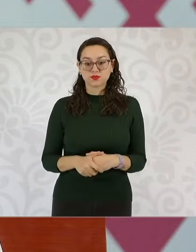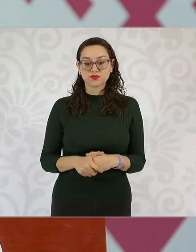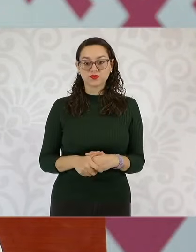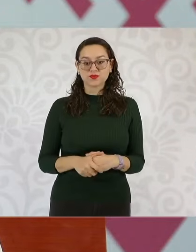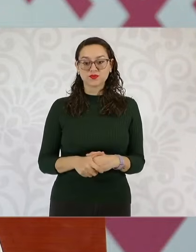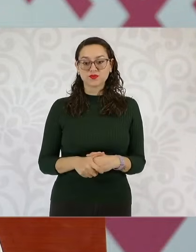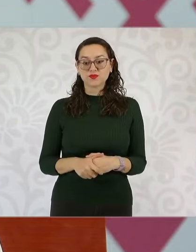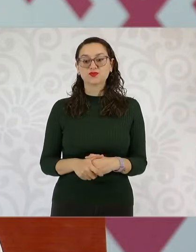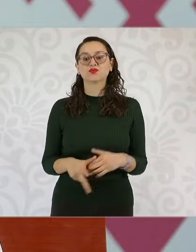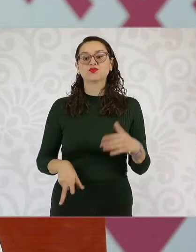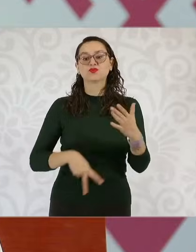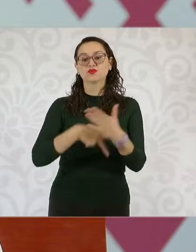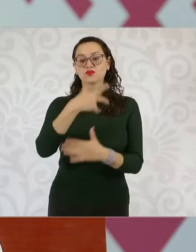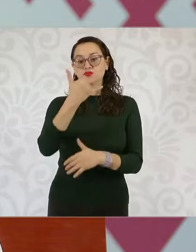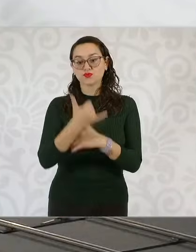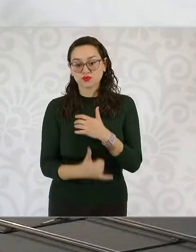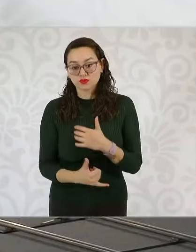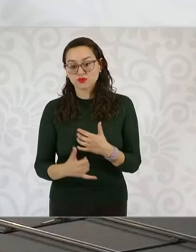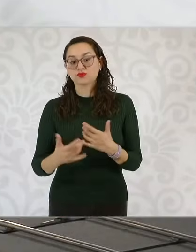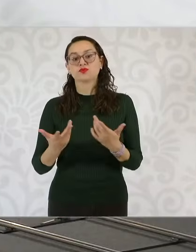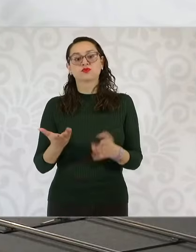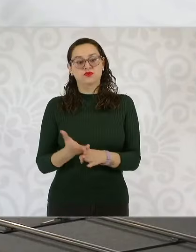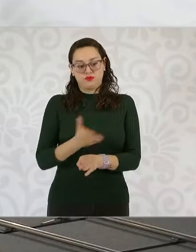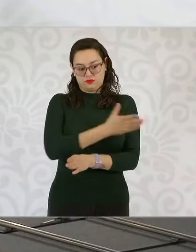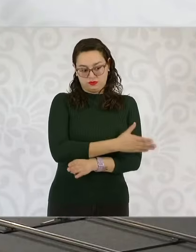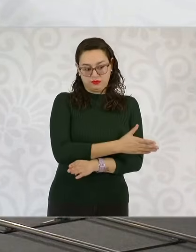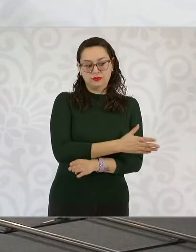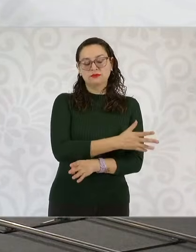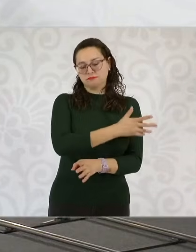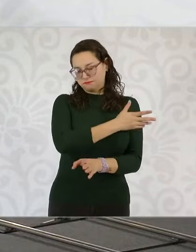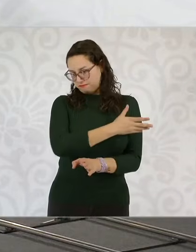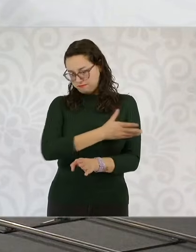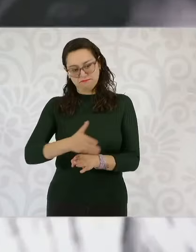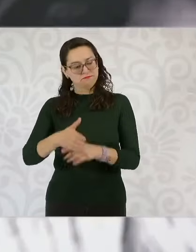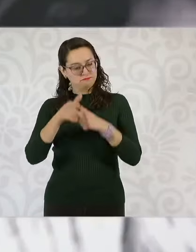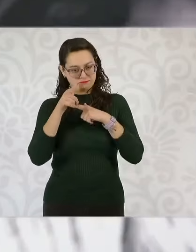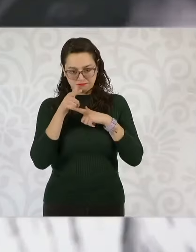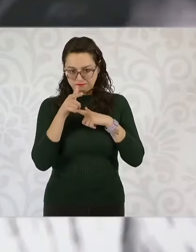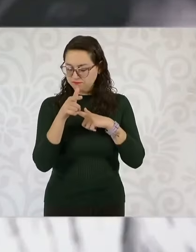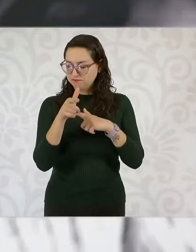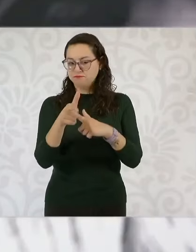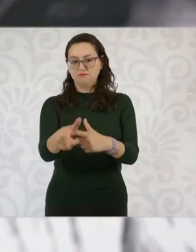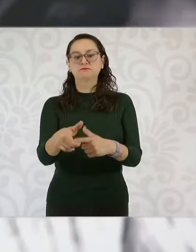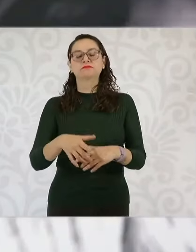los proyectos que también ya venían del sexenio anterior estamos dando continuidad total y en los